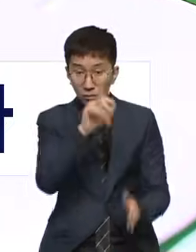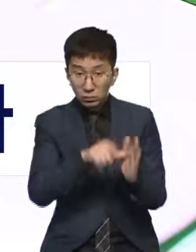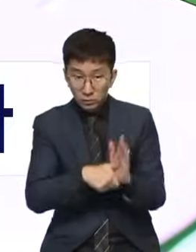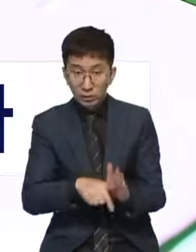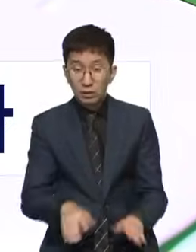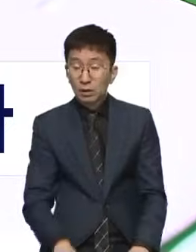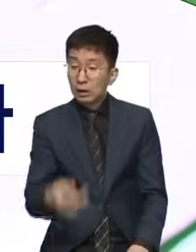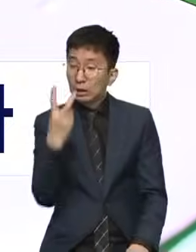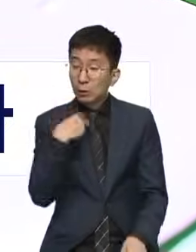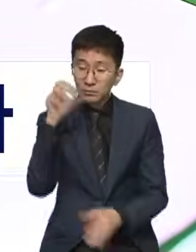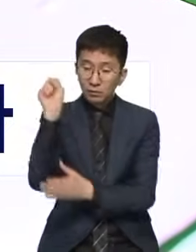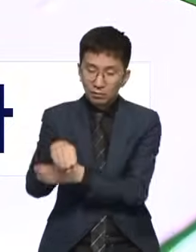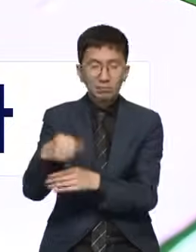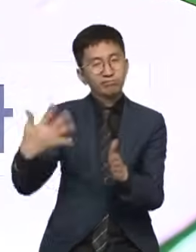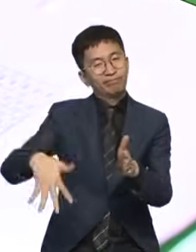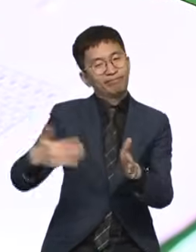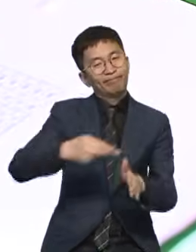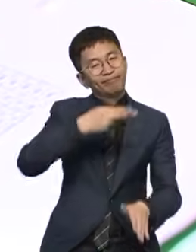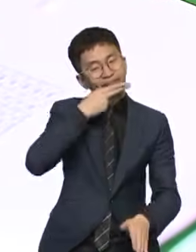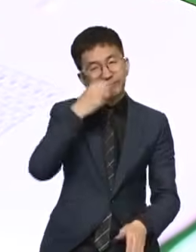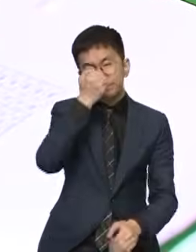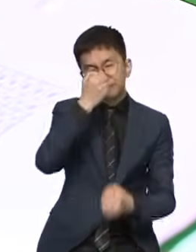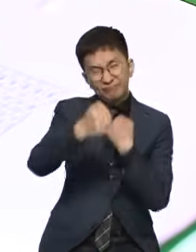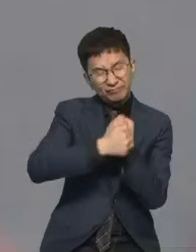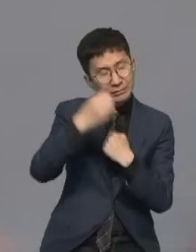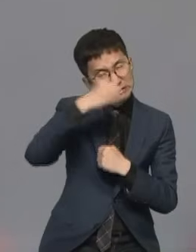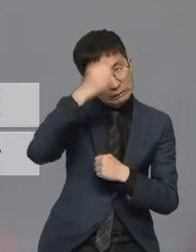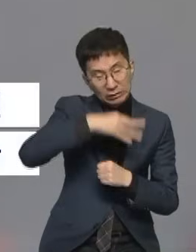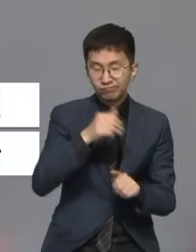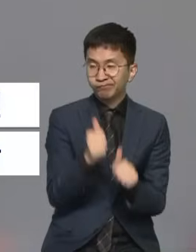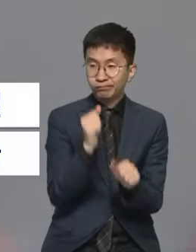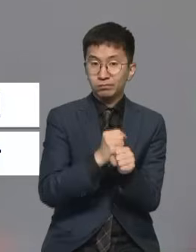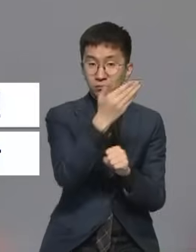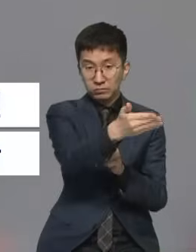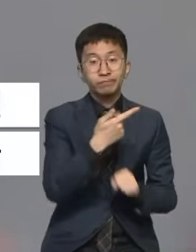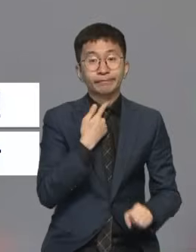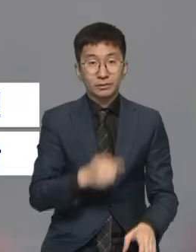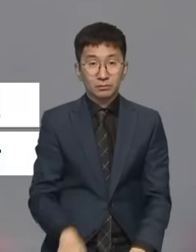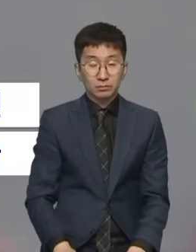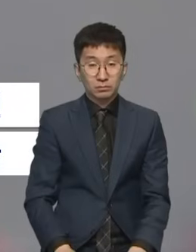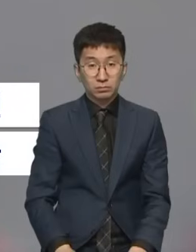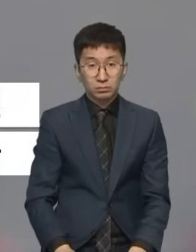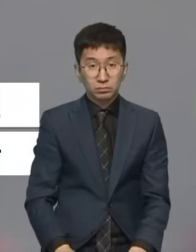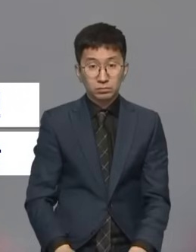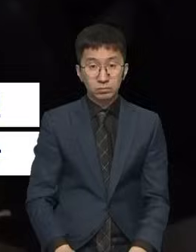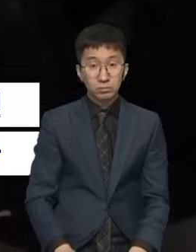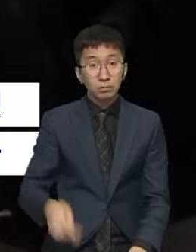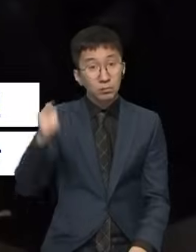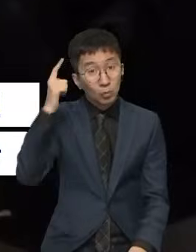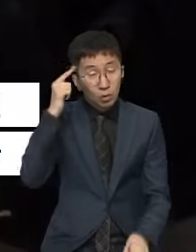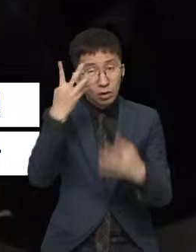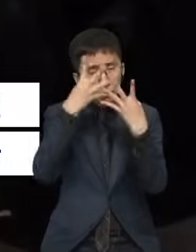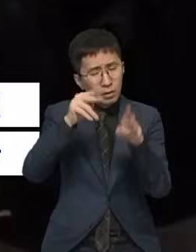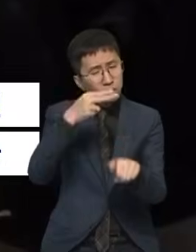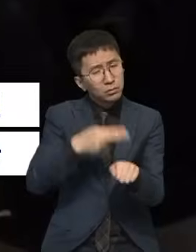허가를 받지 않았습니다. 이들이 거액을 받은 이유가 수능 출제 경험 때문인지는 아직 확인되지 않았는데